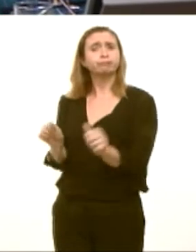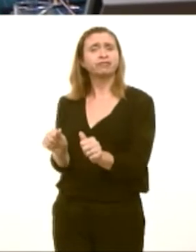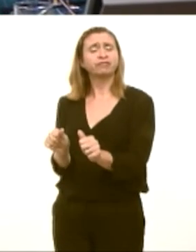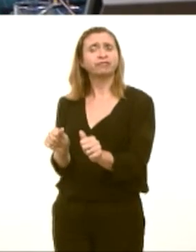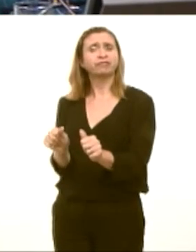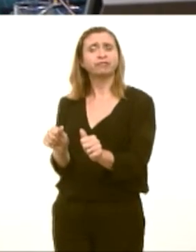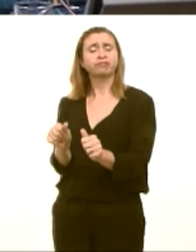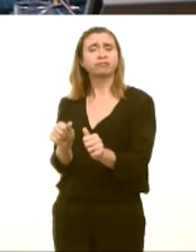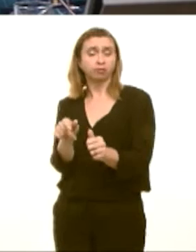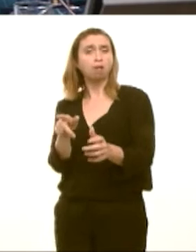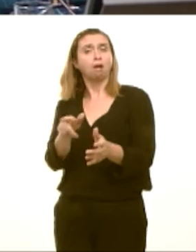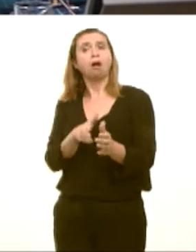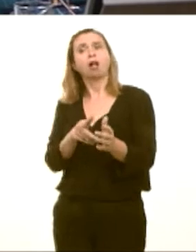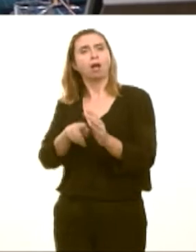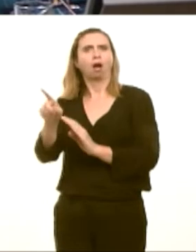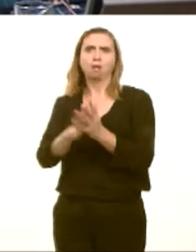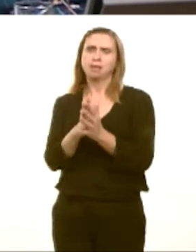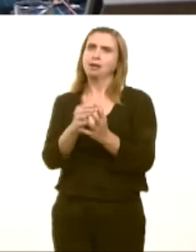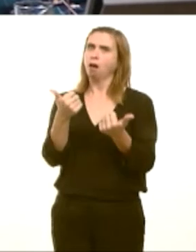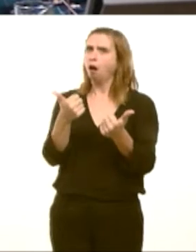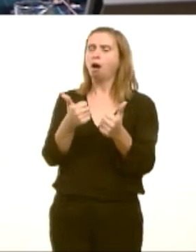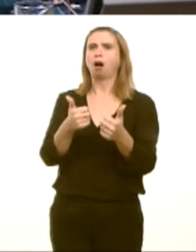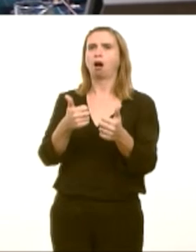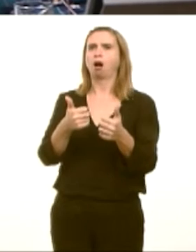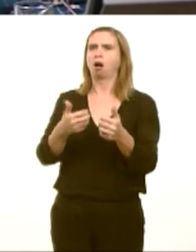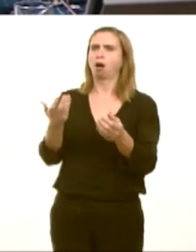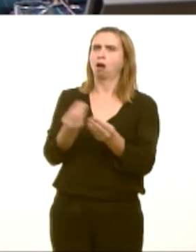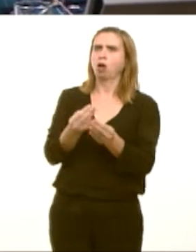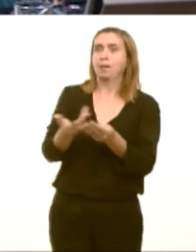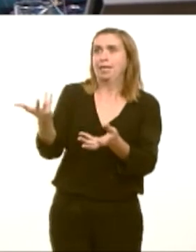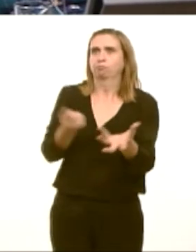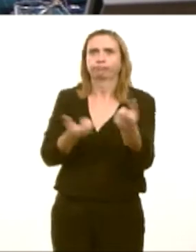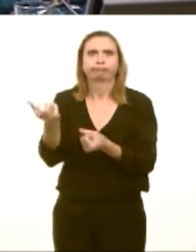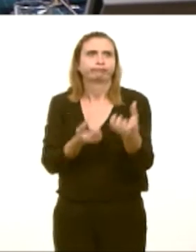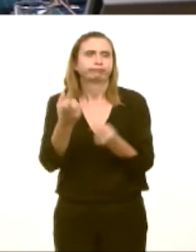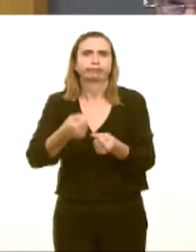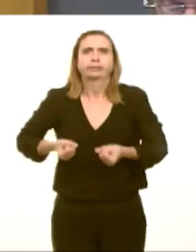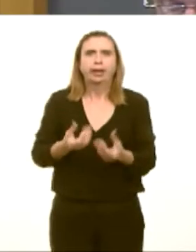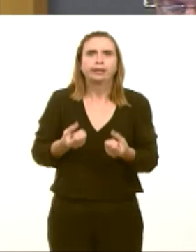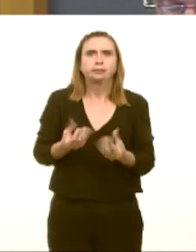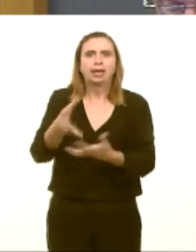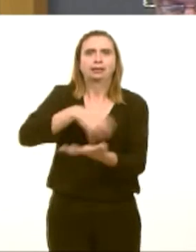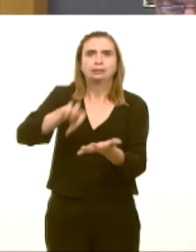yn gwybod bod awdurdodau eraill wedi ystyried yr un peth. John Griffiths: 2.